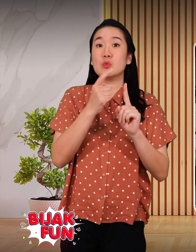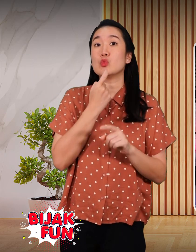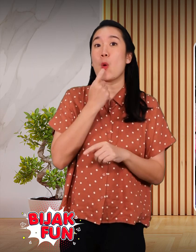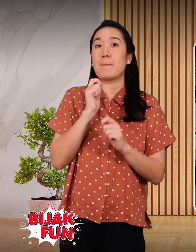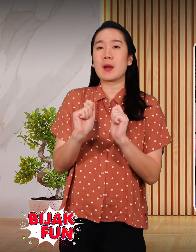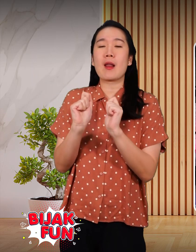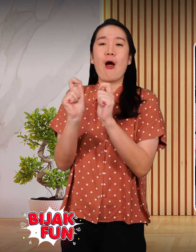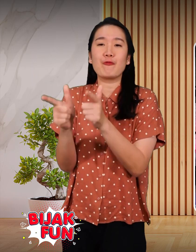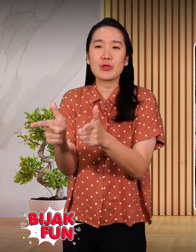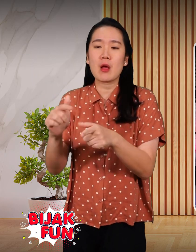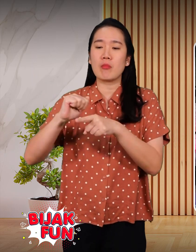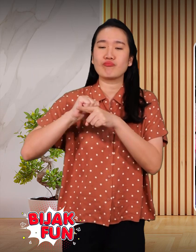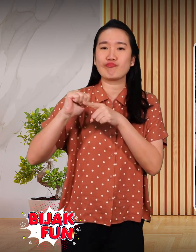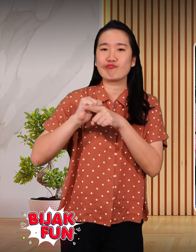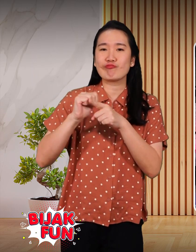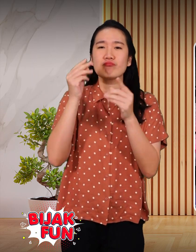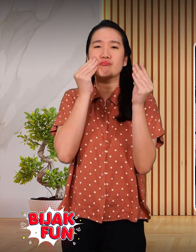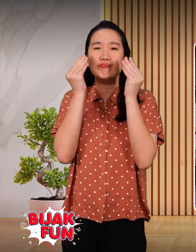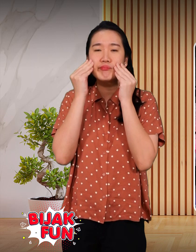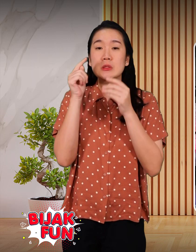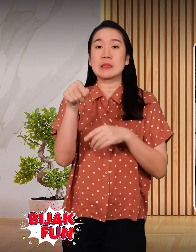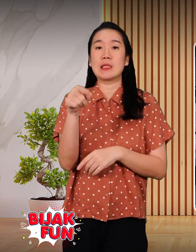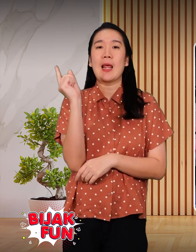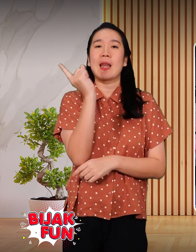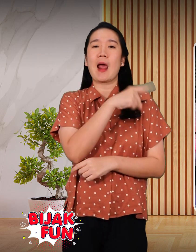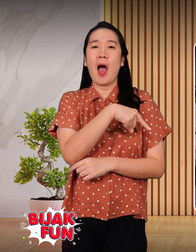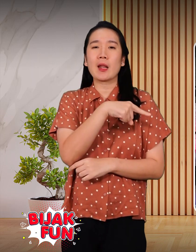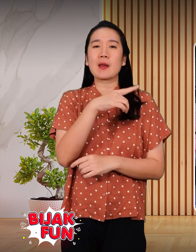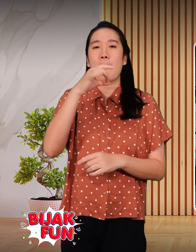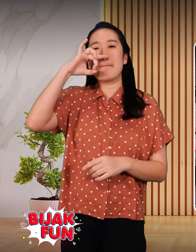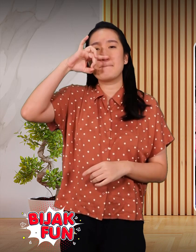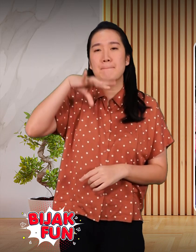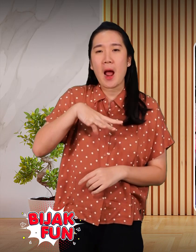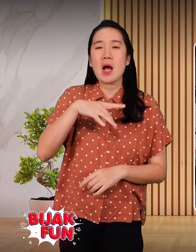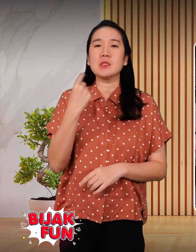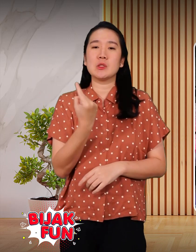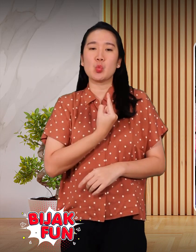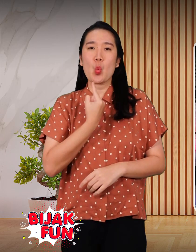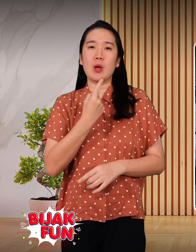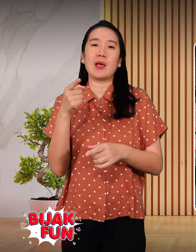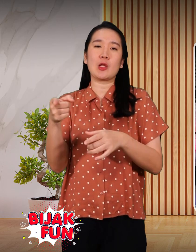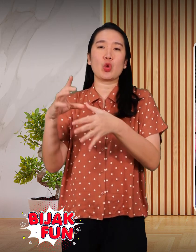Dia mencoba mendaftar pelatihan make-up yang diadakan oleh salah satu bank swasta